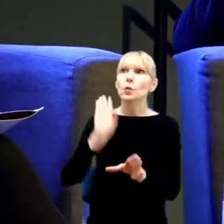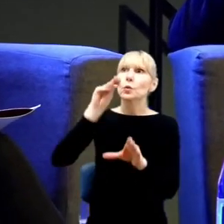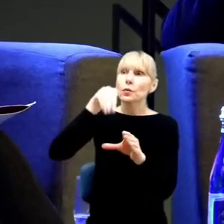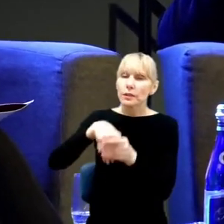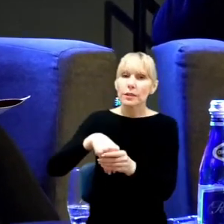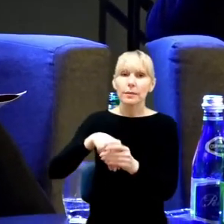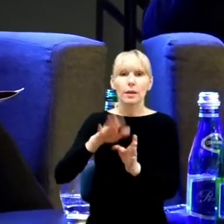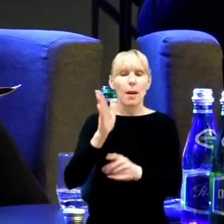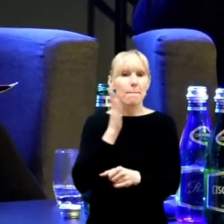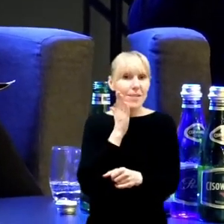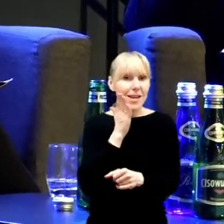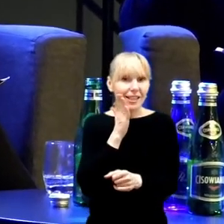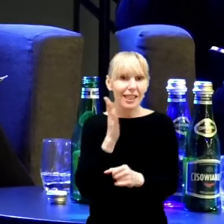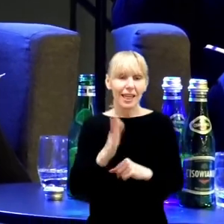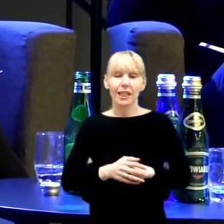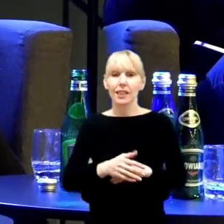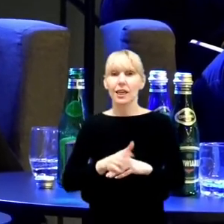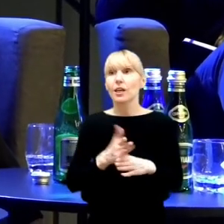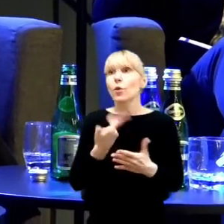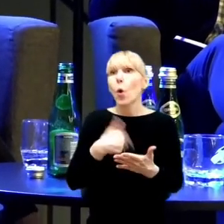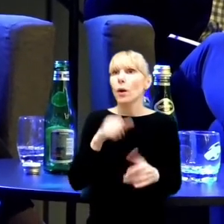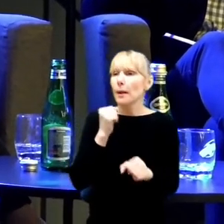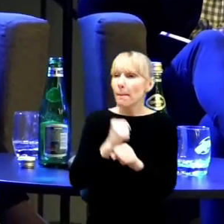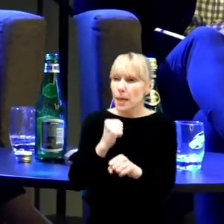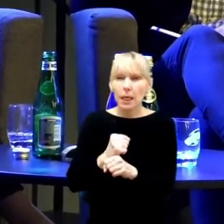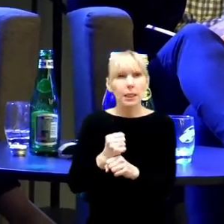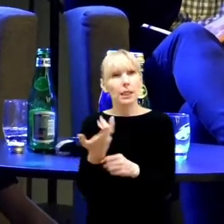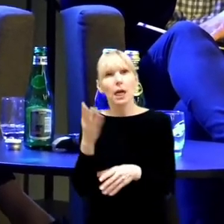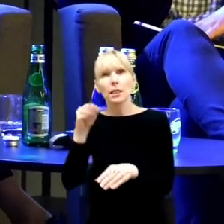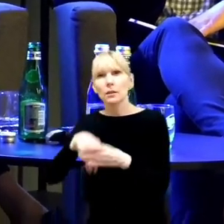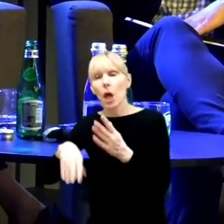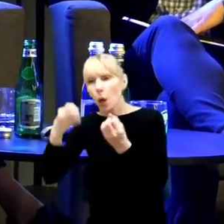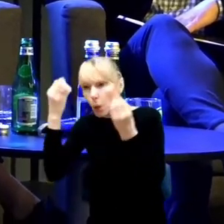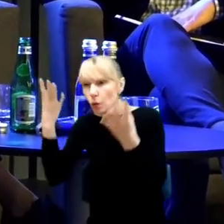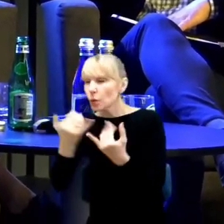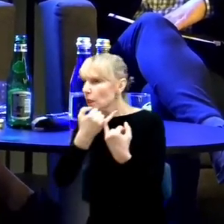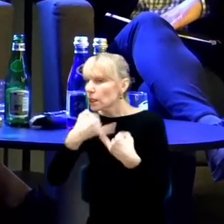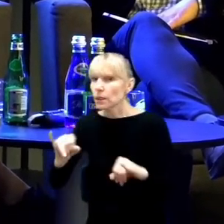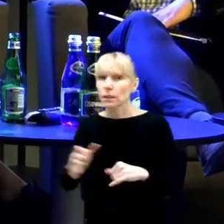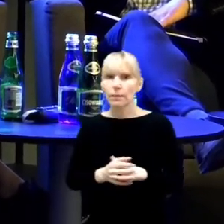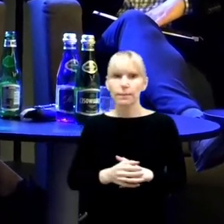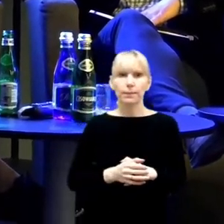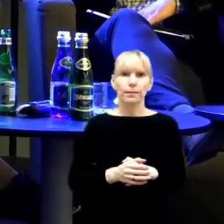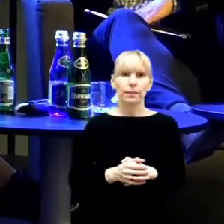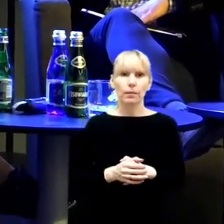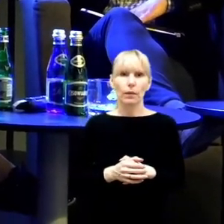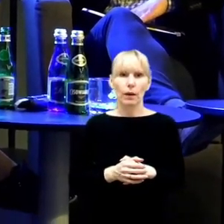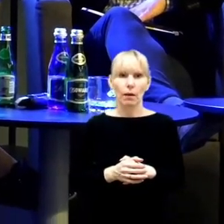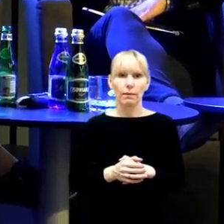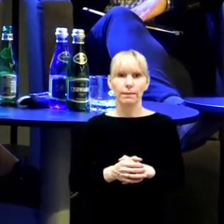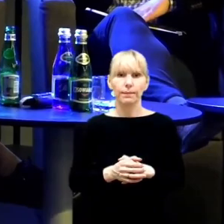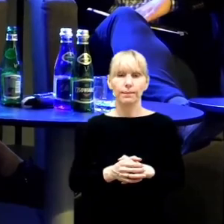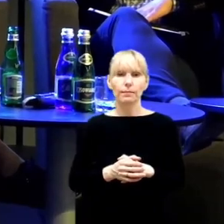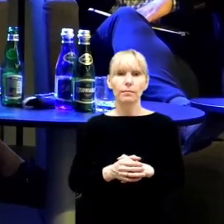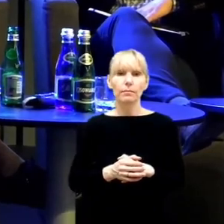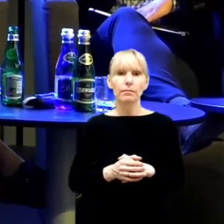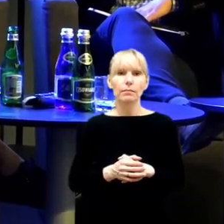tylko miejsca pracy, to prawdopodobnie będzie za mało konkurencyjny. I dochodzi jeszcze jeden element, jeszcze jedna teza,